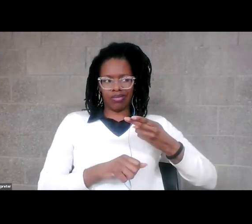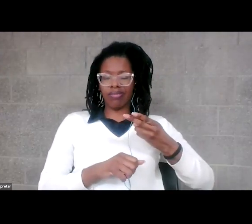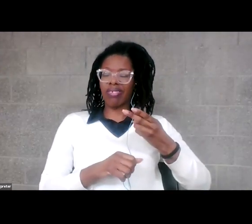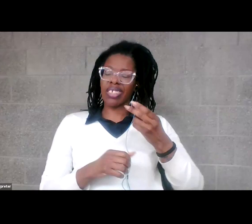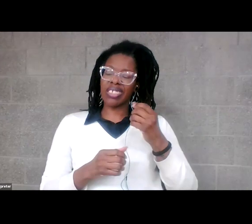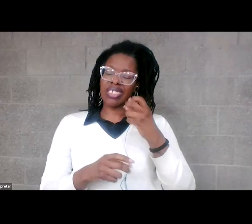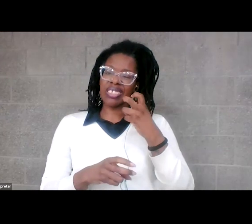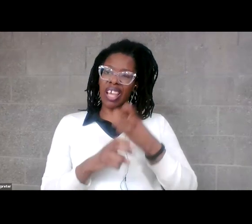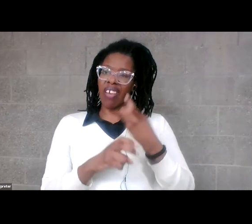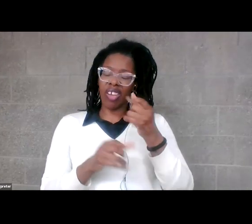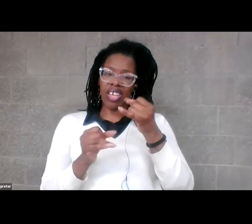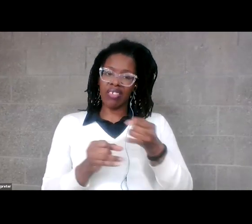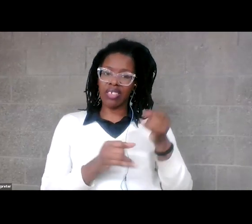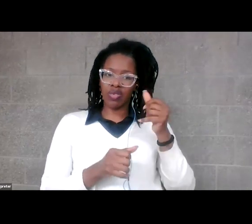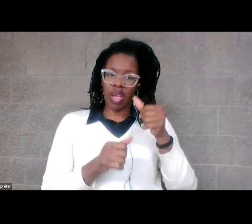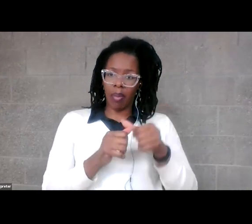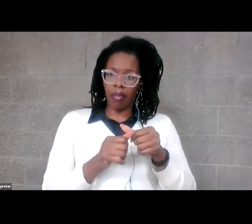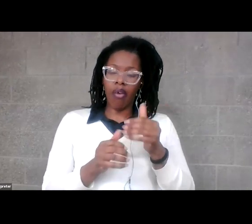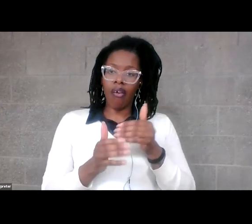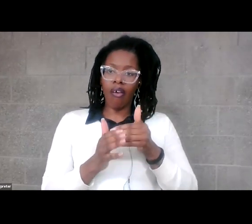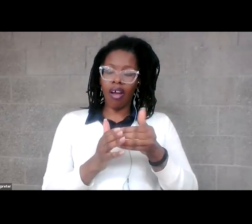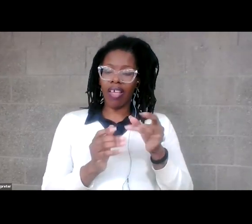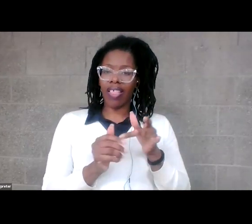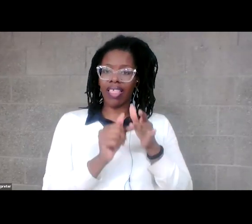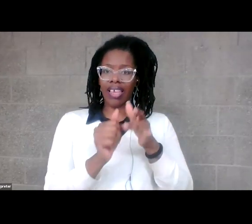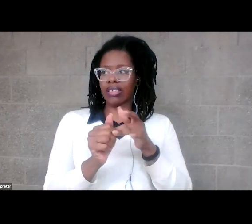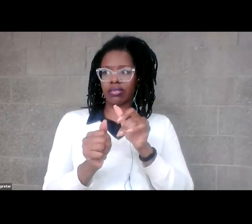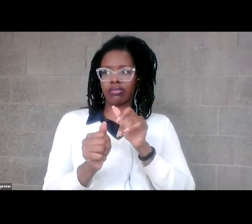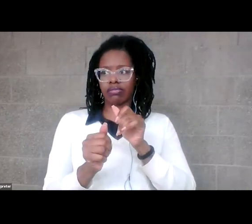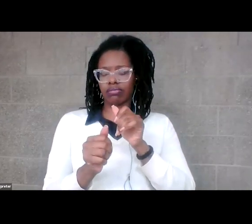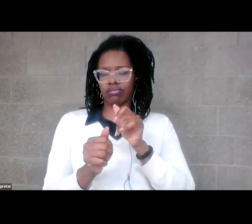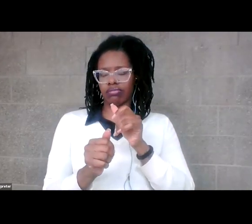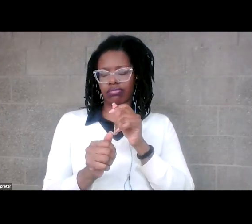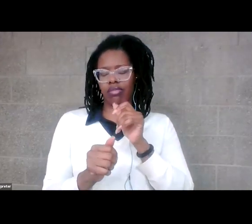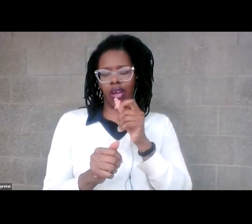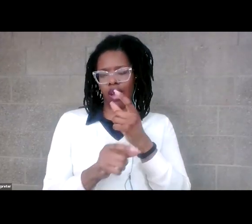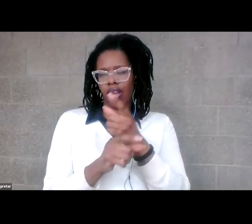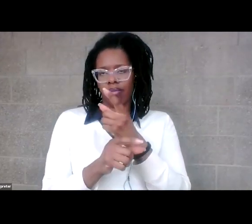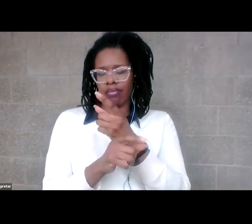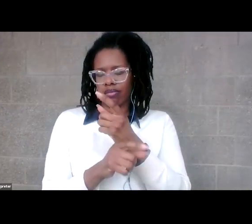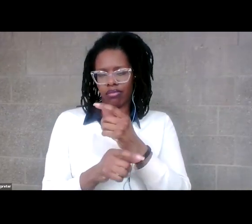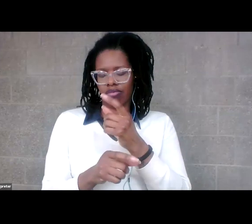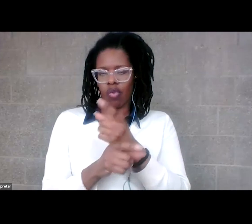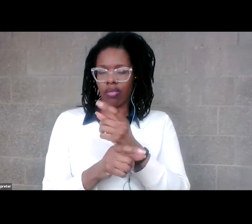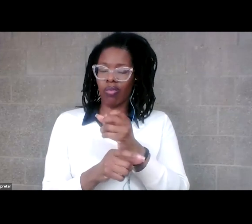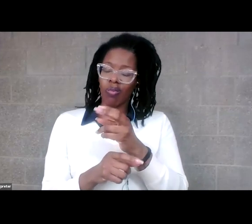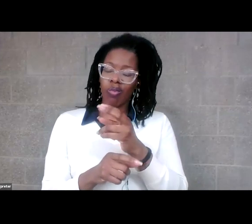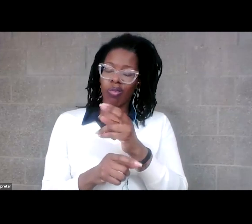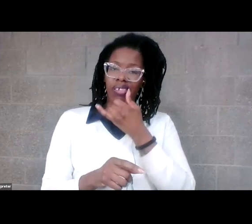recordar y a menudo conducía a informes incompletos o inexactos. Esta nueva regla reducirá la carga